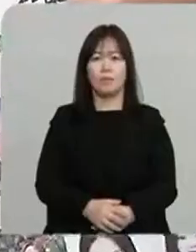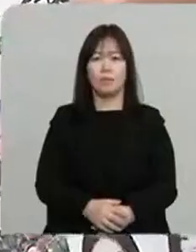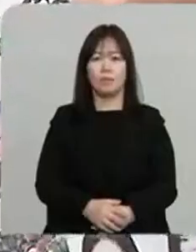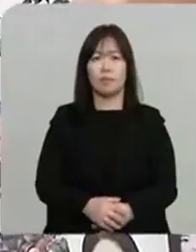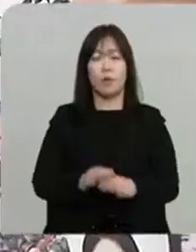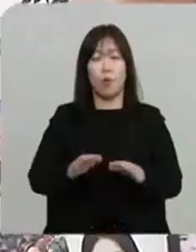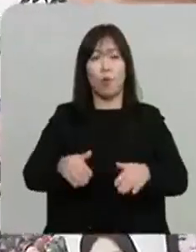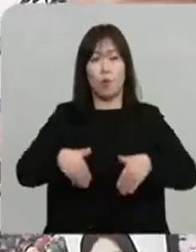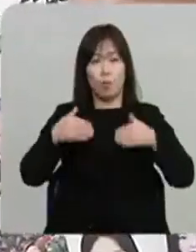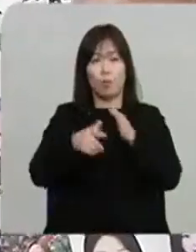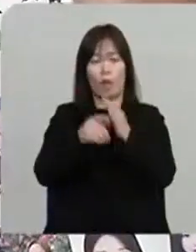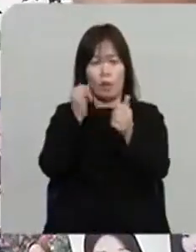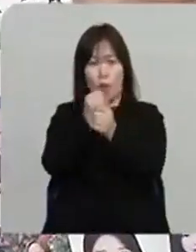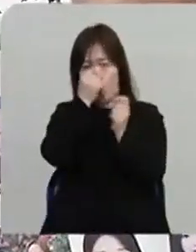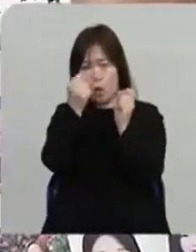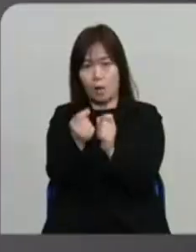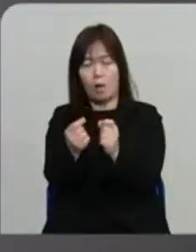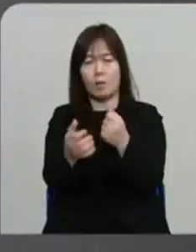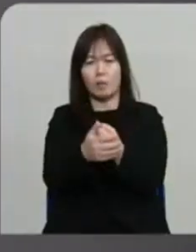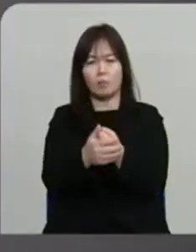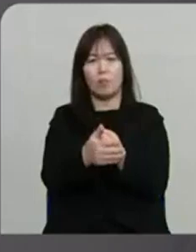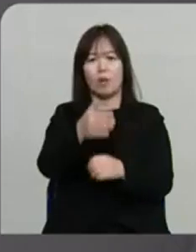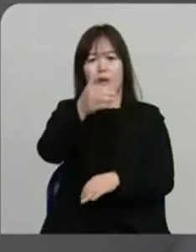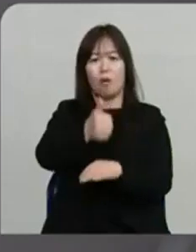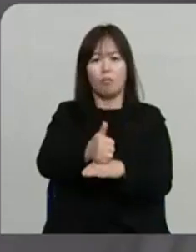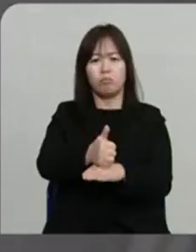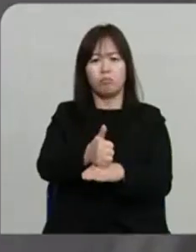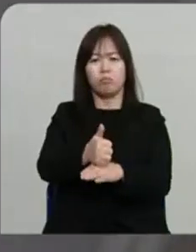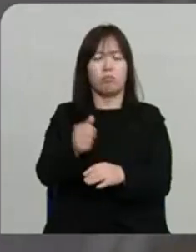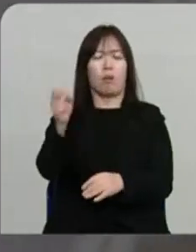올봄 결혼을 앞두고 딸은 참사로 스러졌습니다.